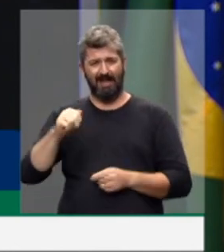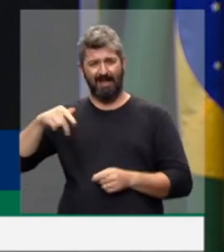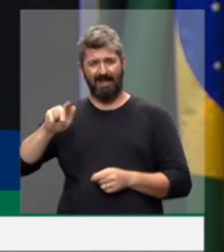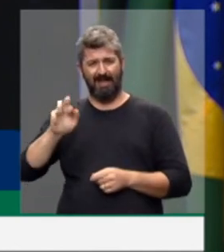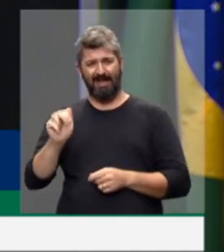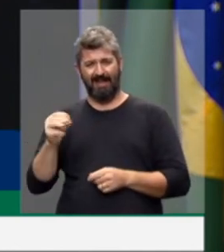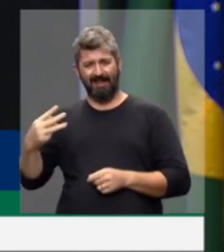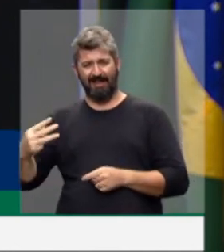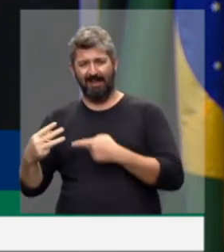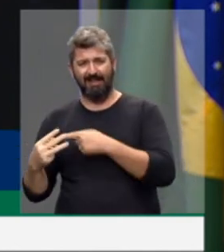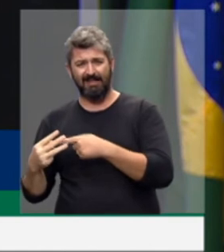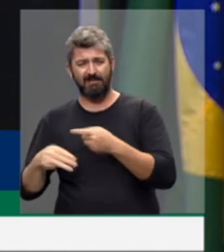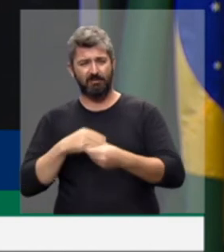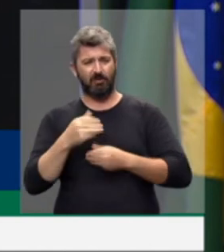QUE O PAGADOR PAGUE MENOS,